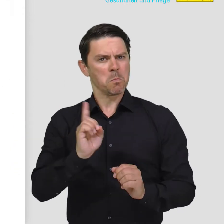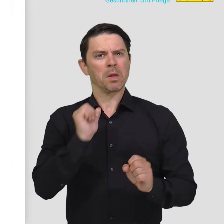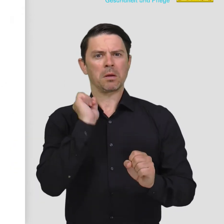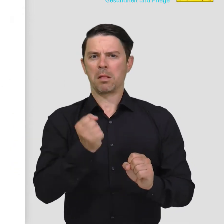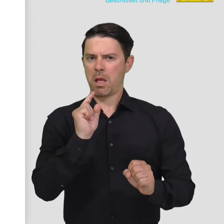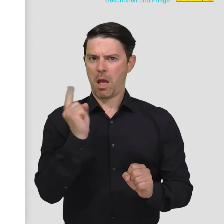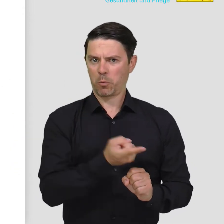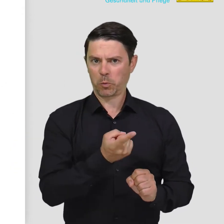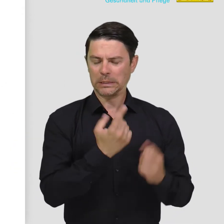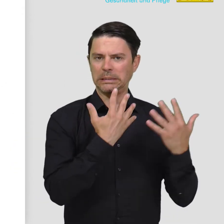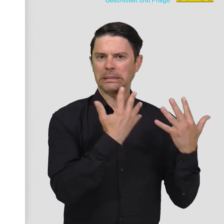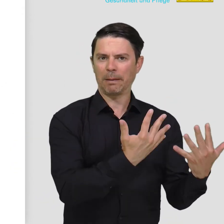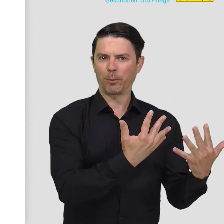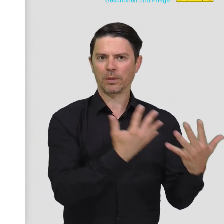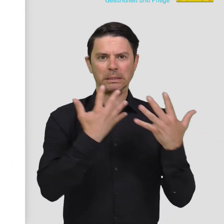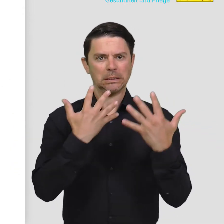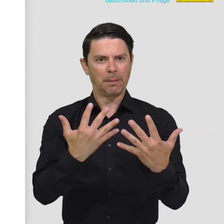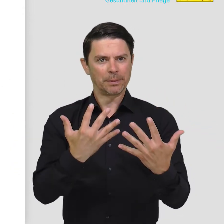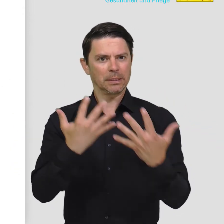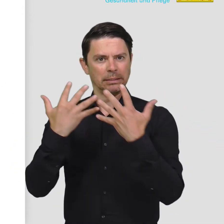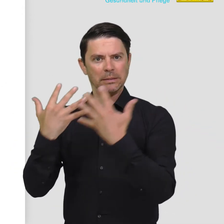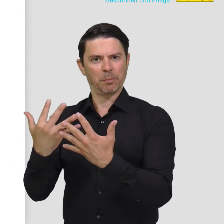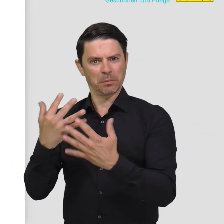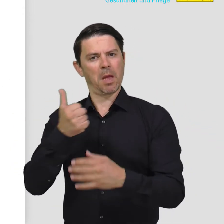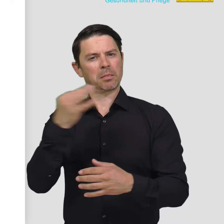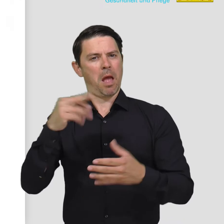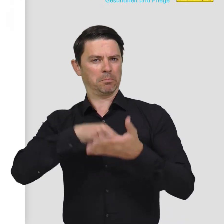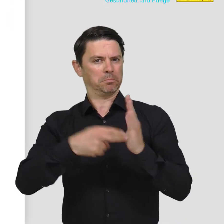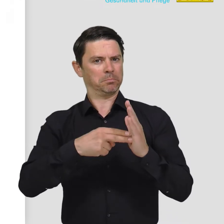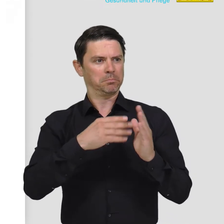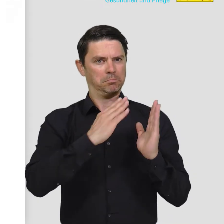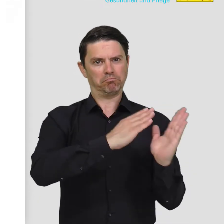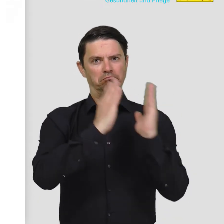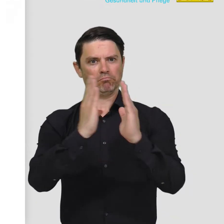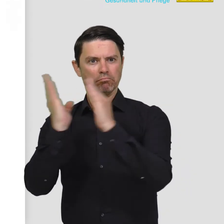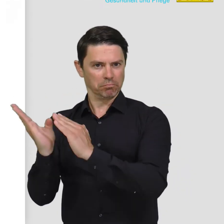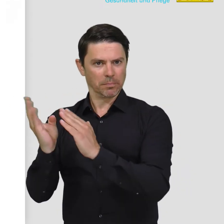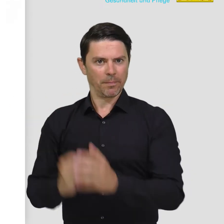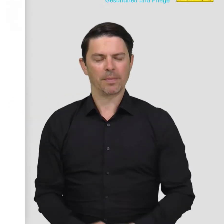Sie können das auch gut in drei 10 Minuten-Abschnitte aufteilen und so noch besser in Ihren Alltag integrieren.